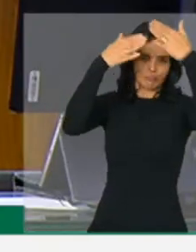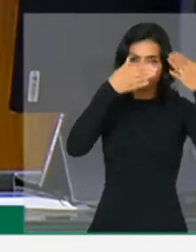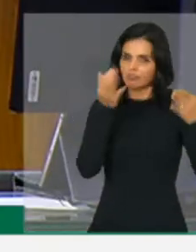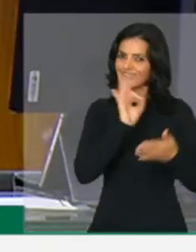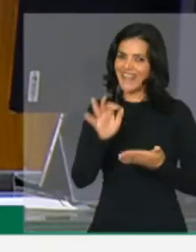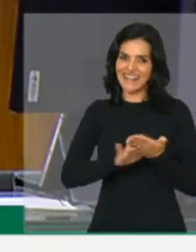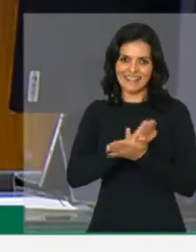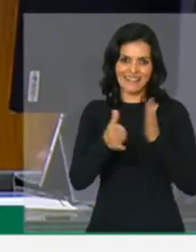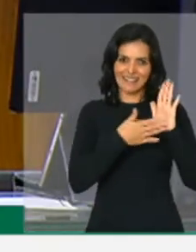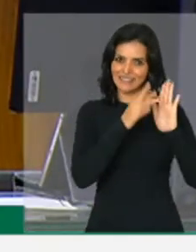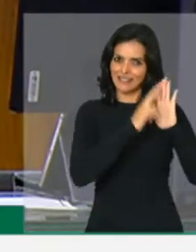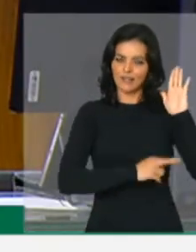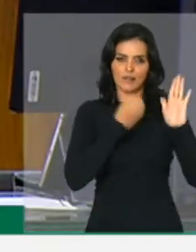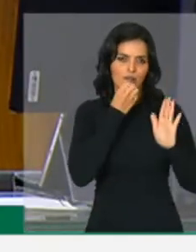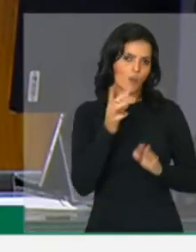[DEPUTADO]: PODEMOS, PRESIDENTE.